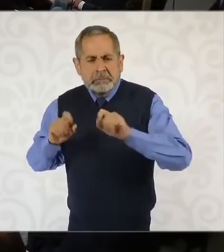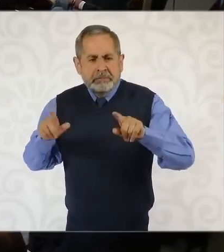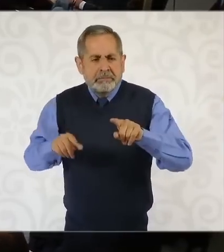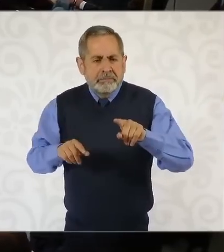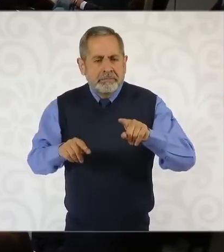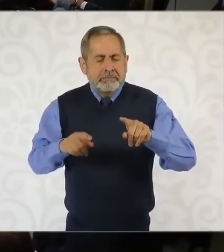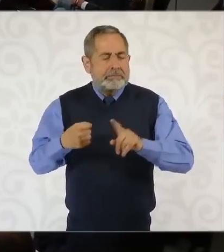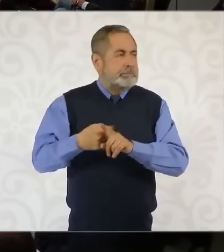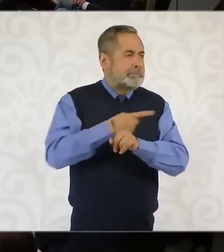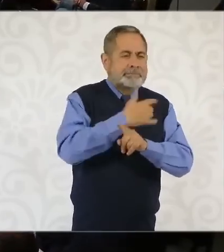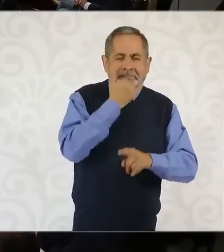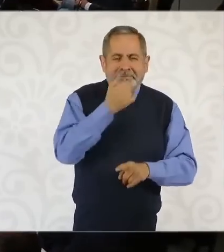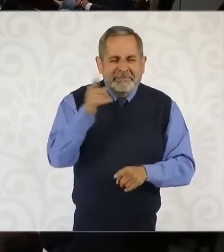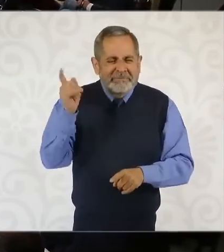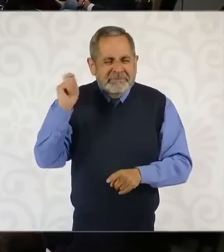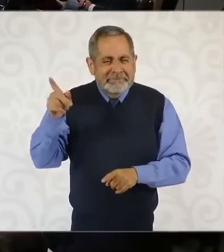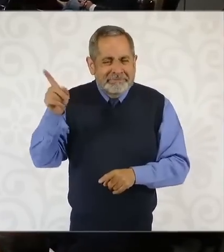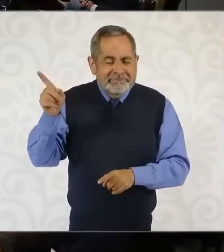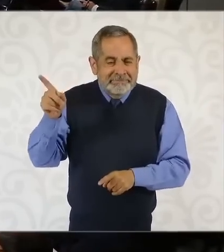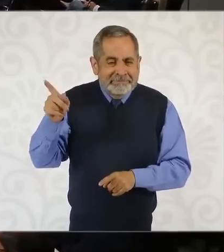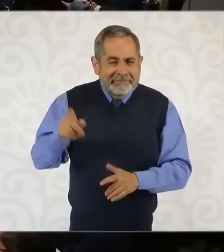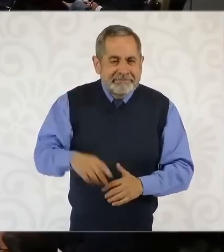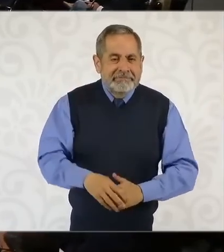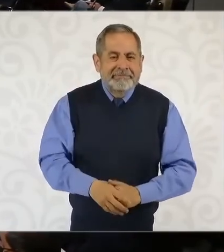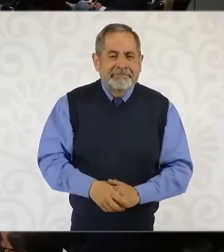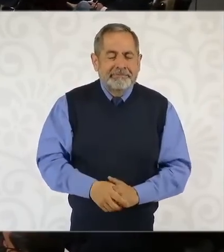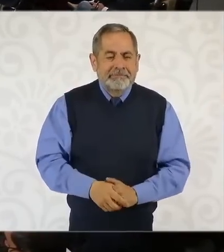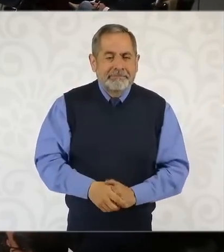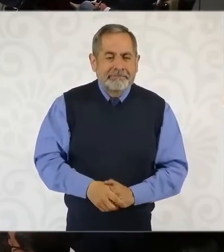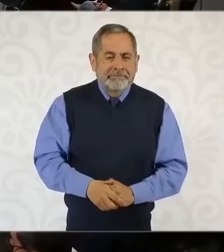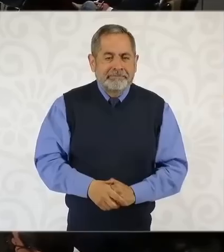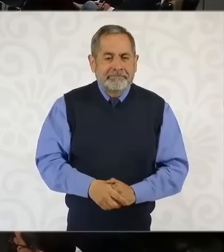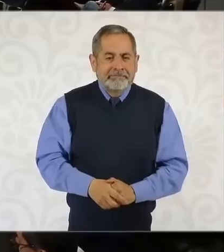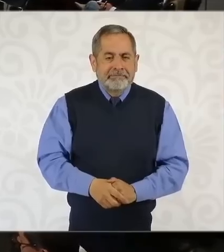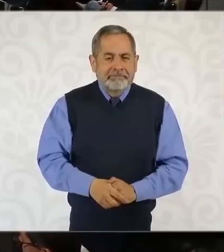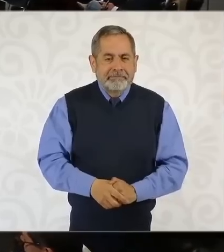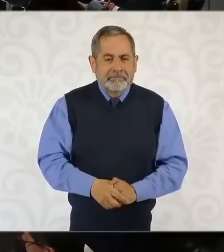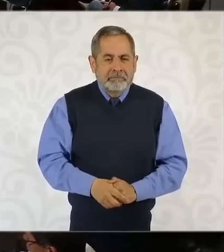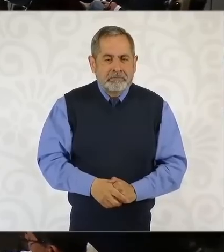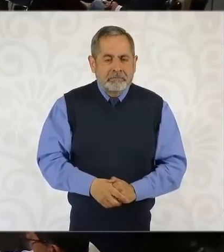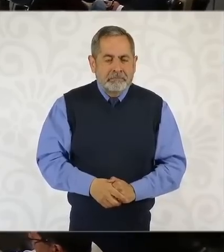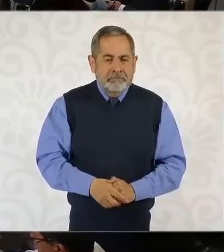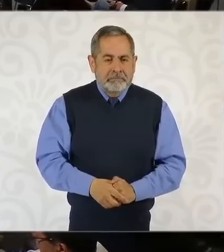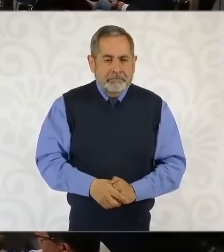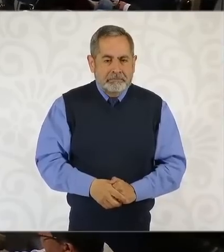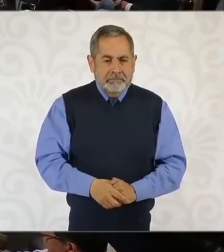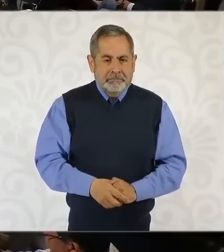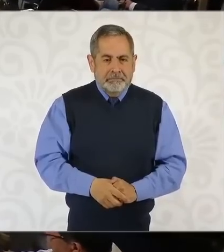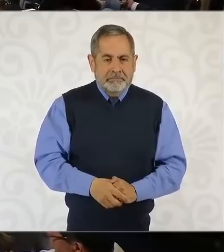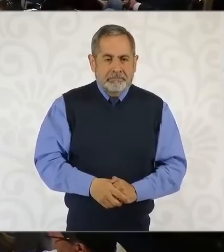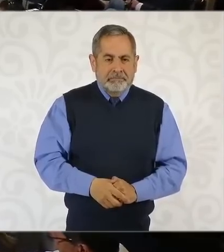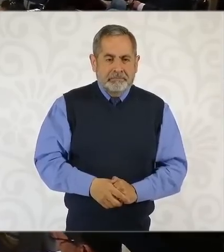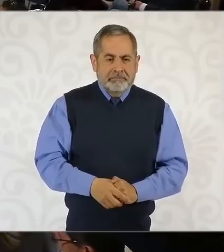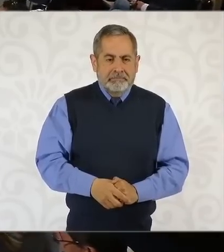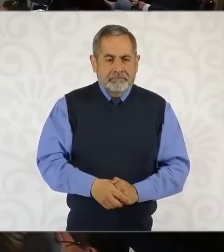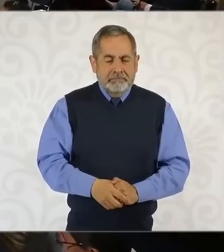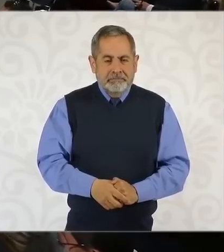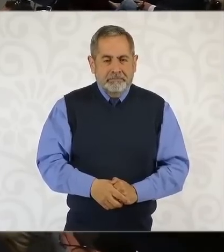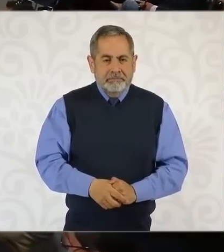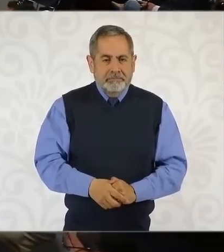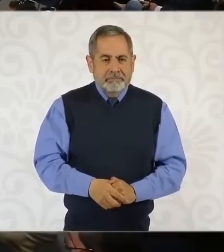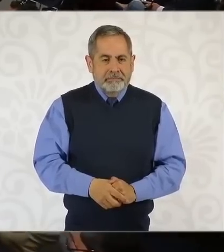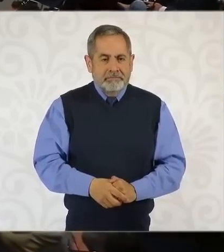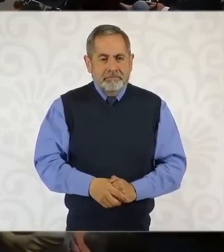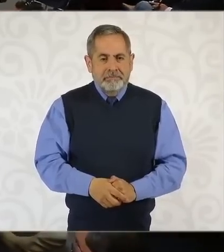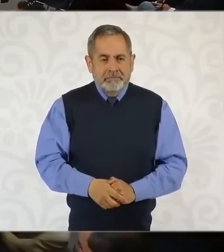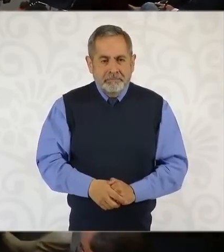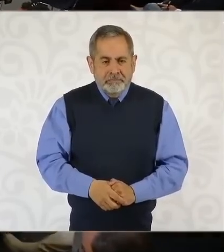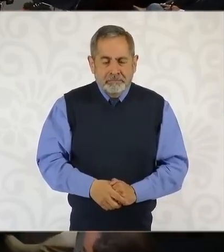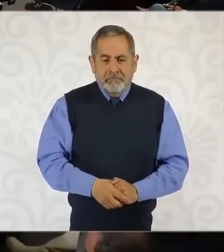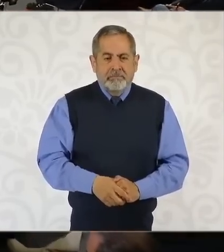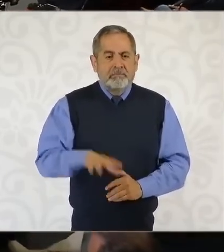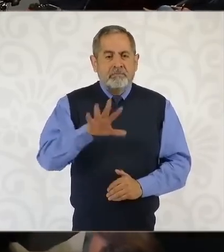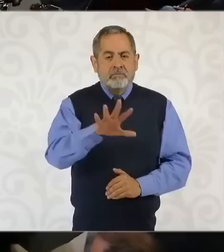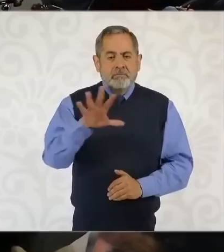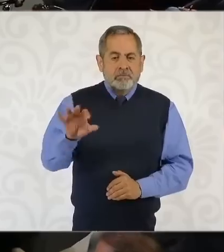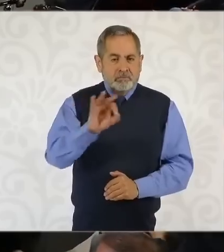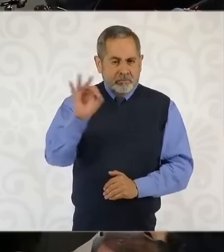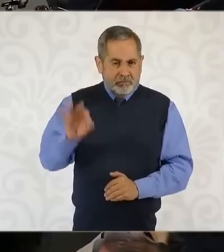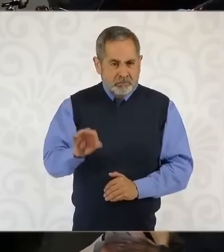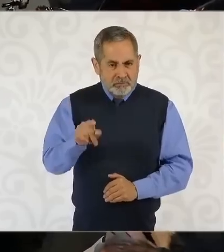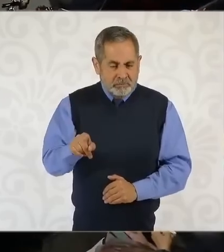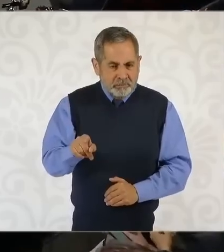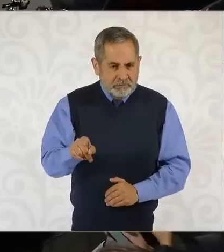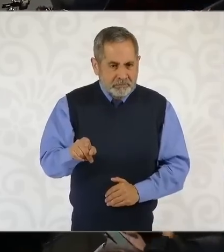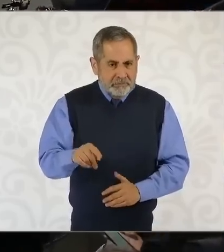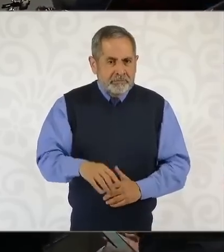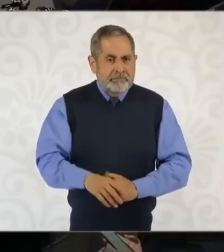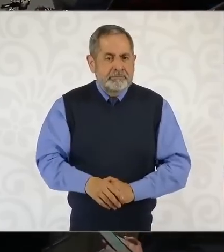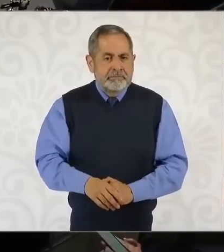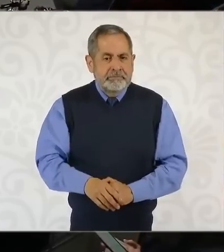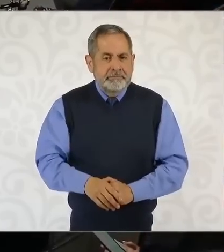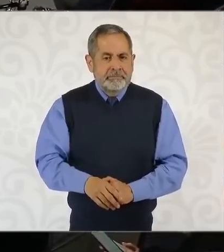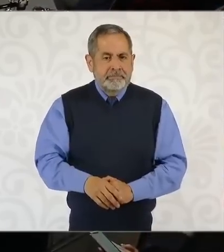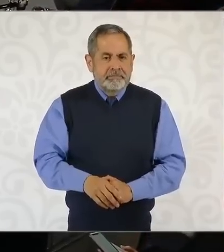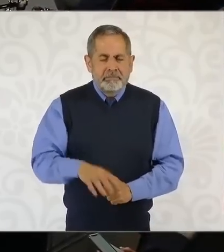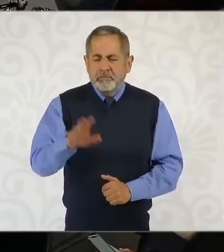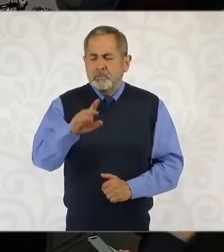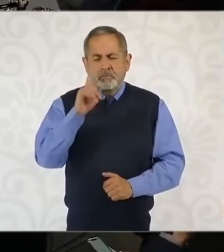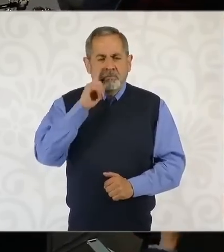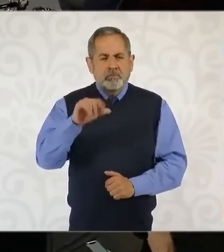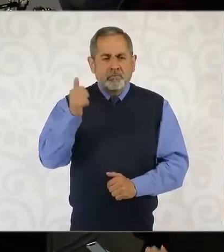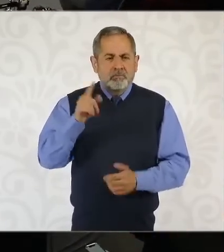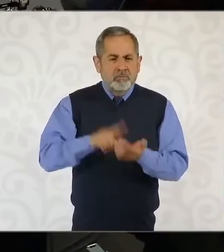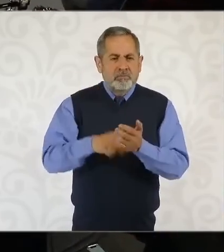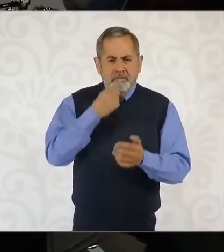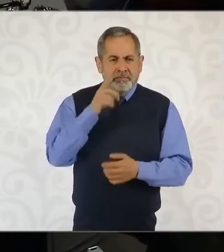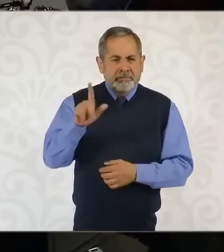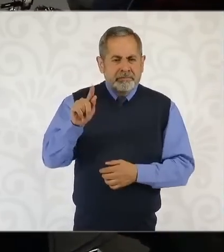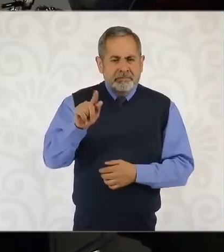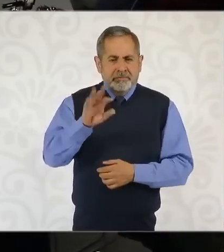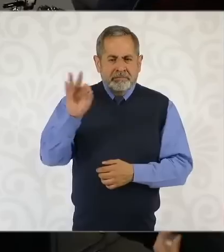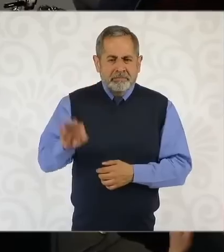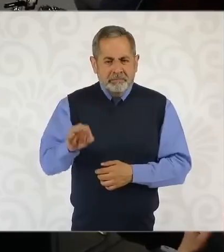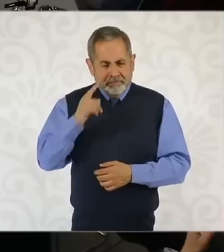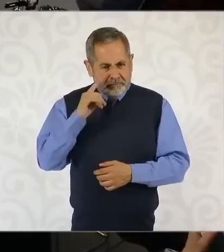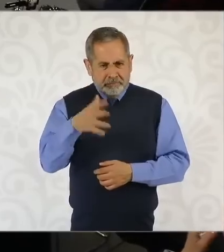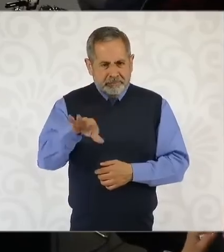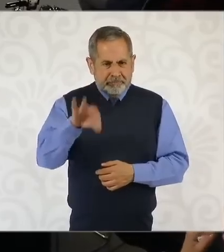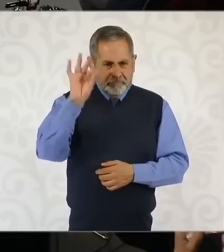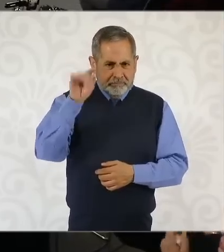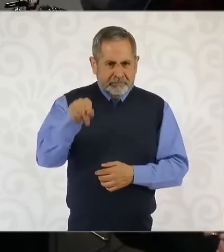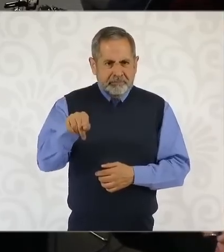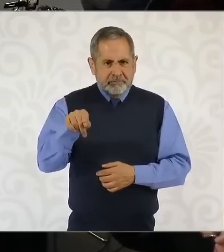me 55 Qué es no pero yo vi uno que 7% a ver si me lo encuentran por ahí